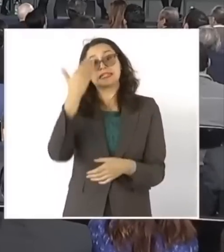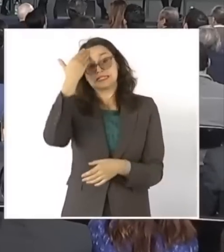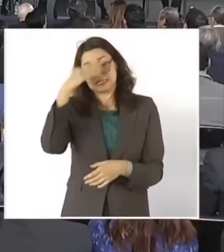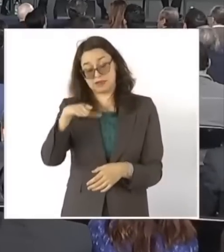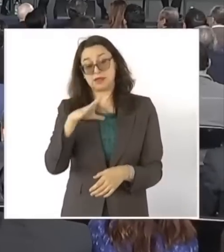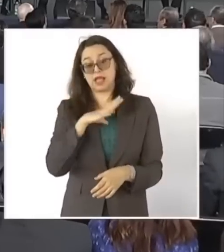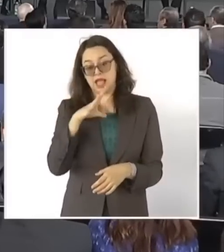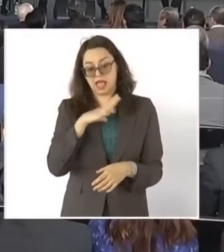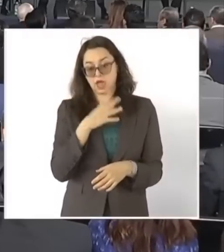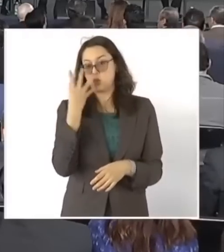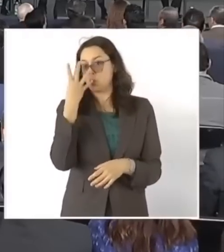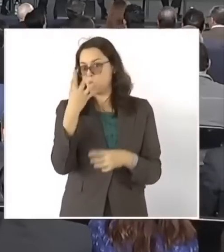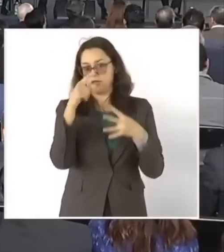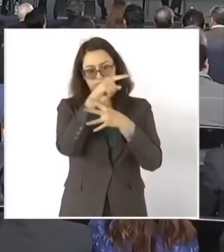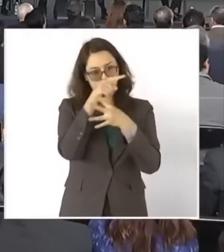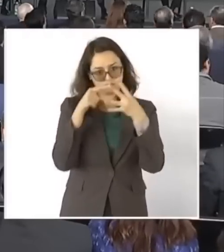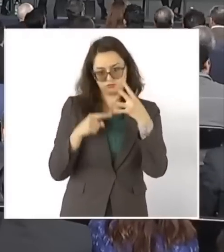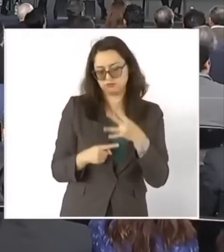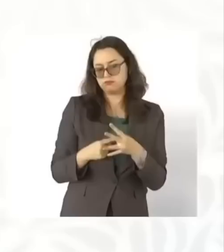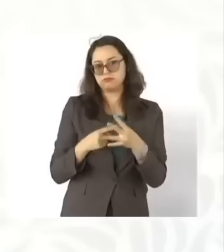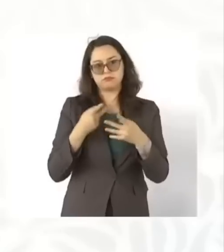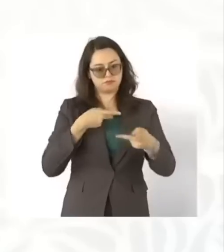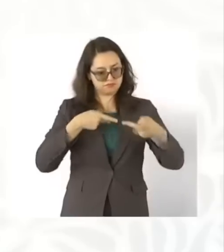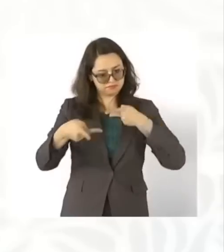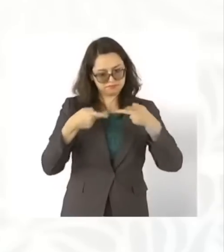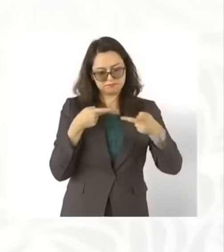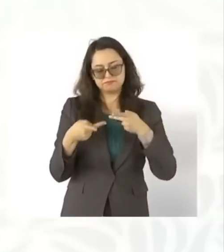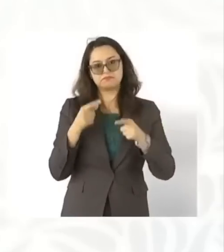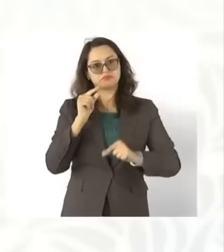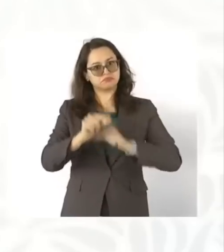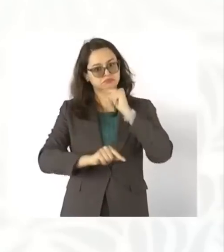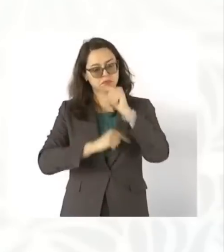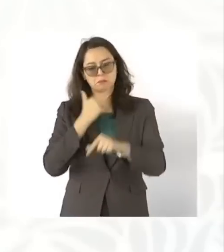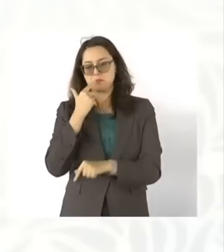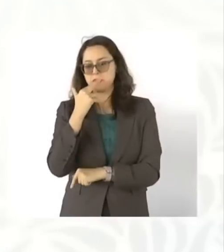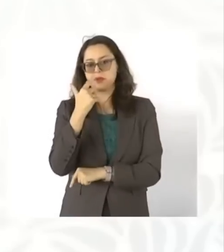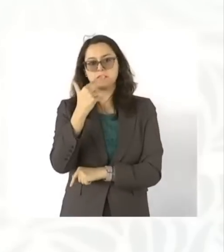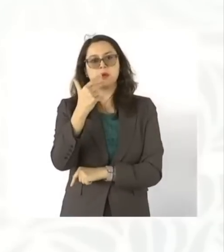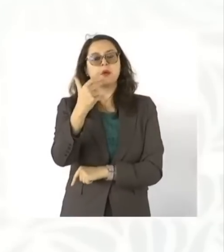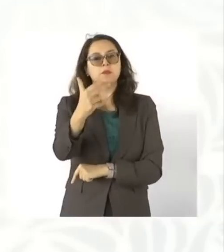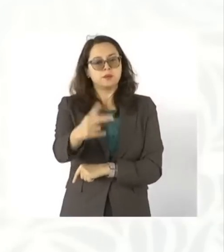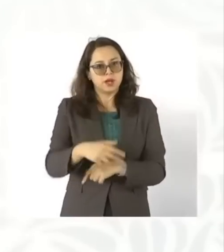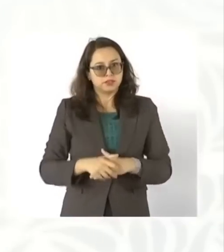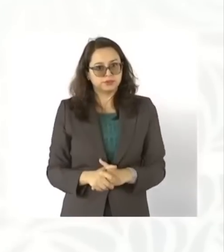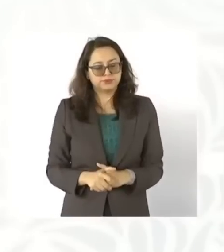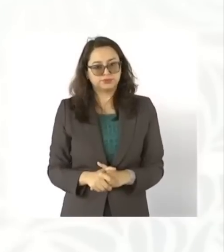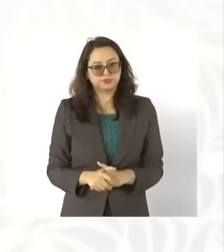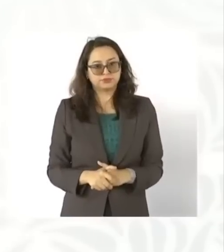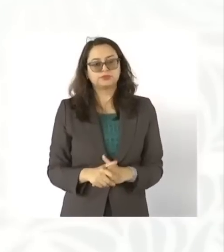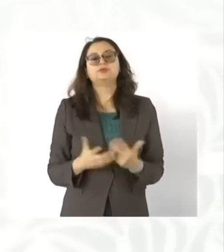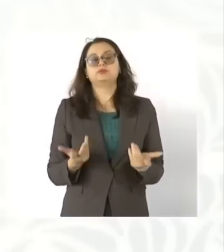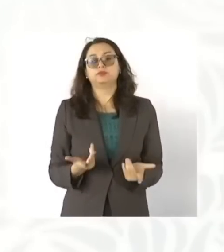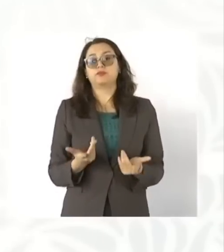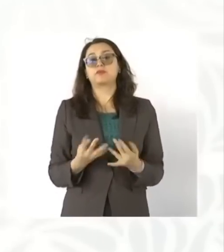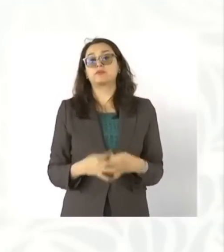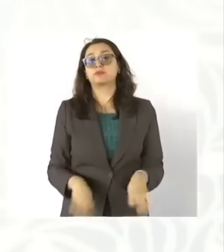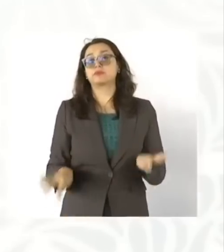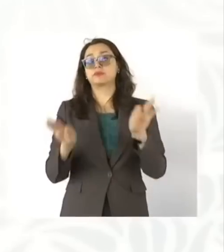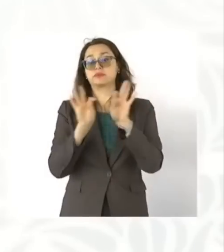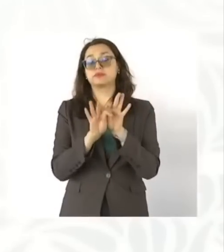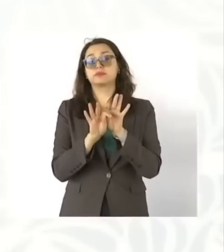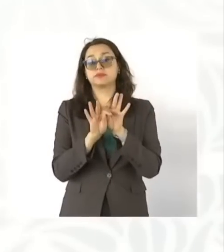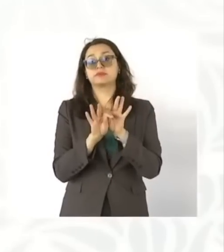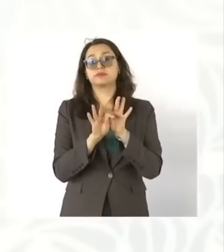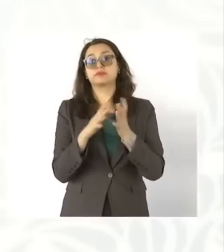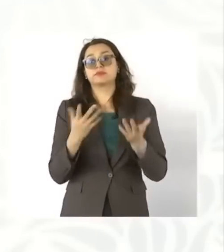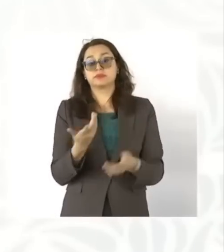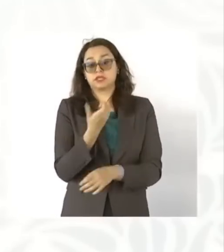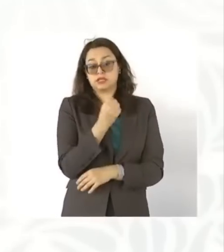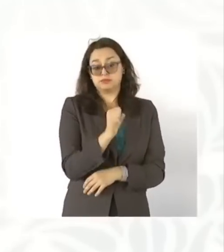cuatro ejes que estamos fortaleciendo y tuvimos eh resultados importantes de septiembre a diciembre